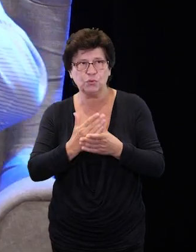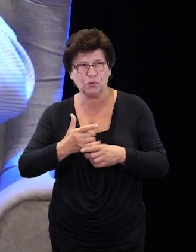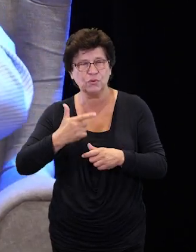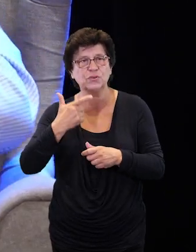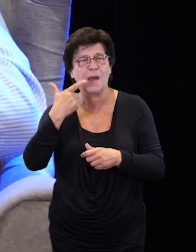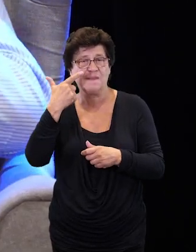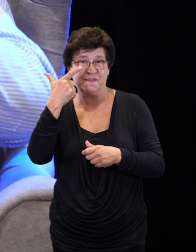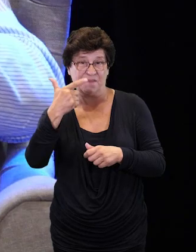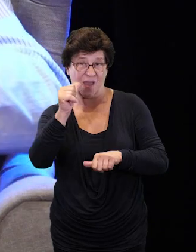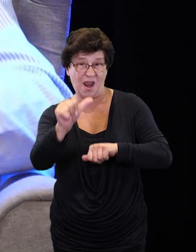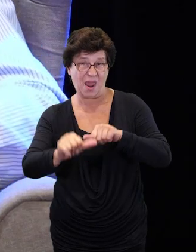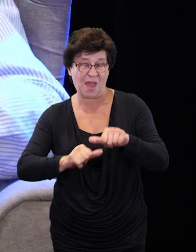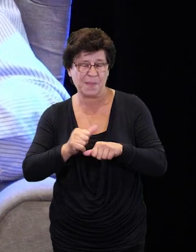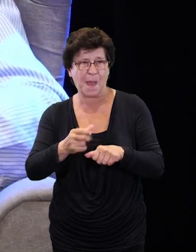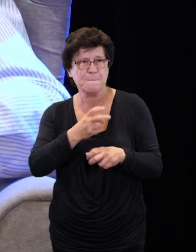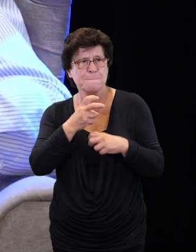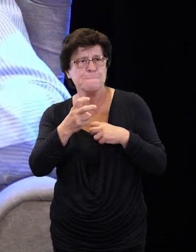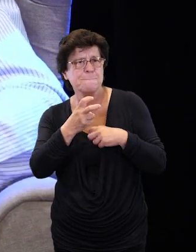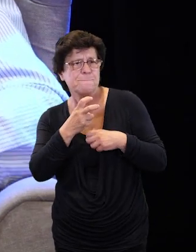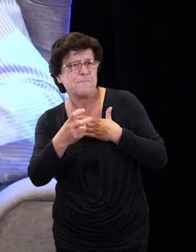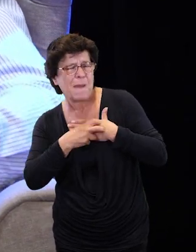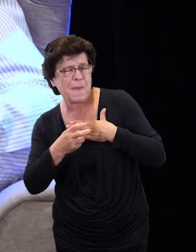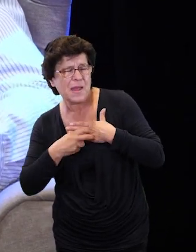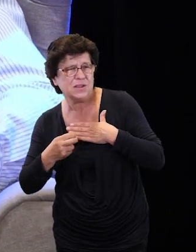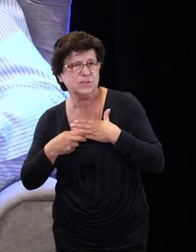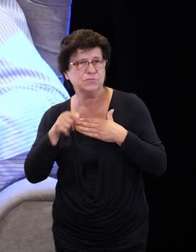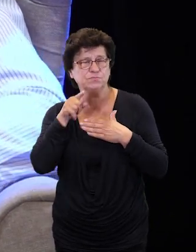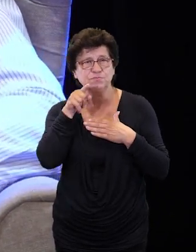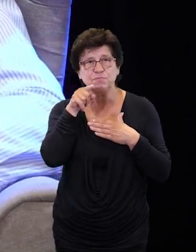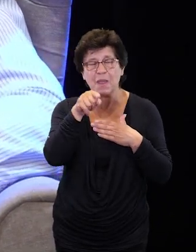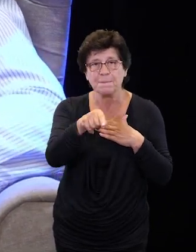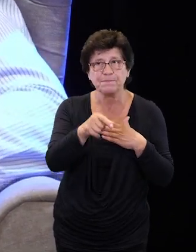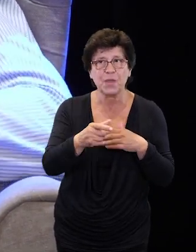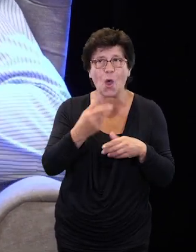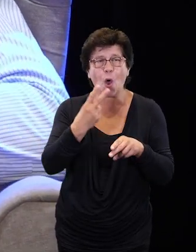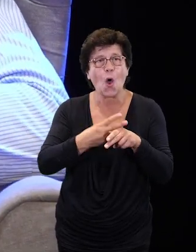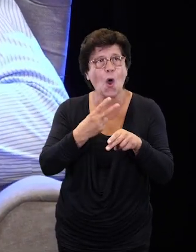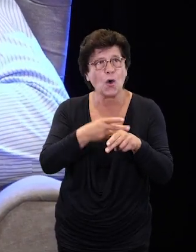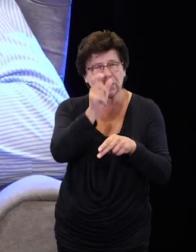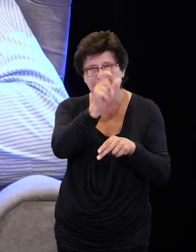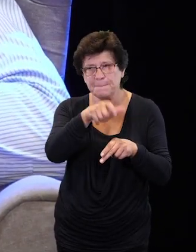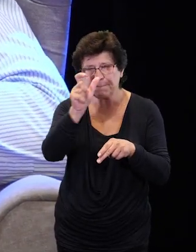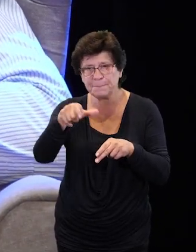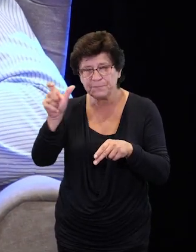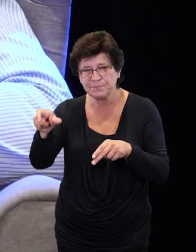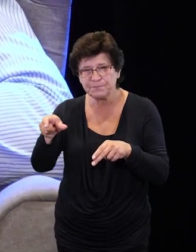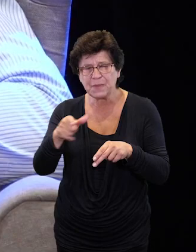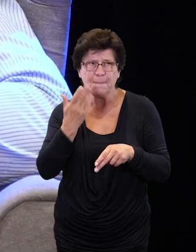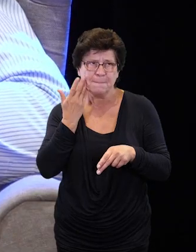w sensie badaliśmy pacjentów, którzy chcieli przyjmować ten lek. I akurat bardzo dobrze to szło.